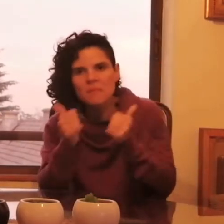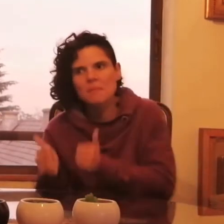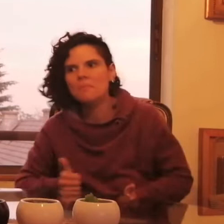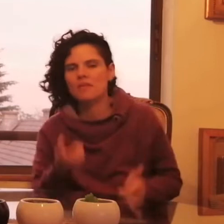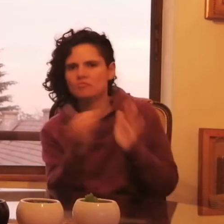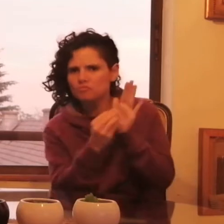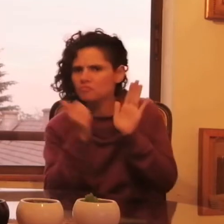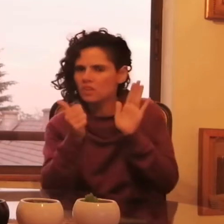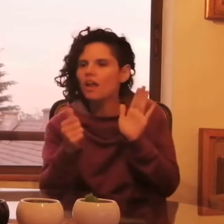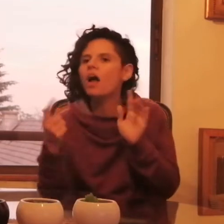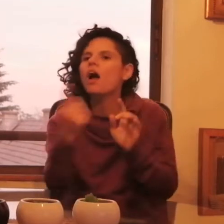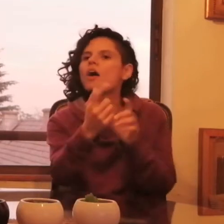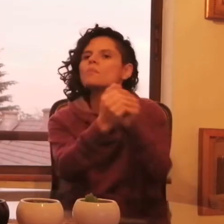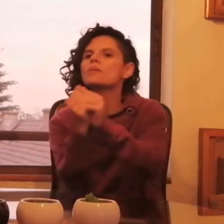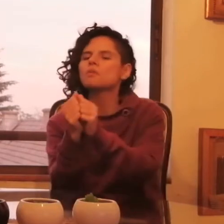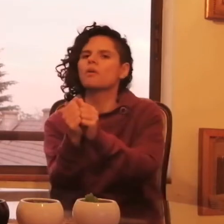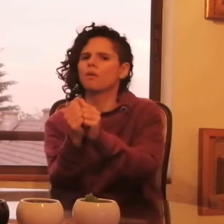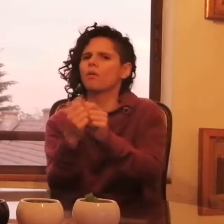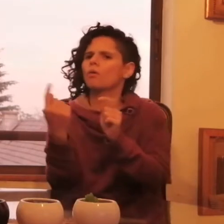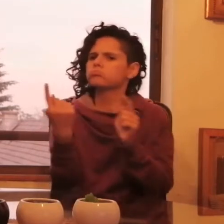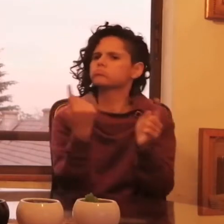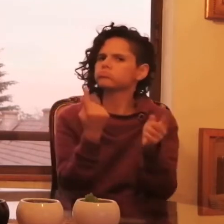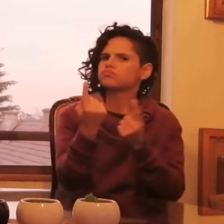y dijeron la abuela parece que no era tan lesa -